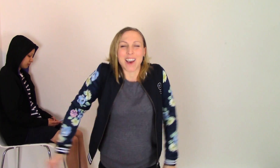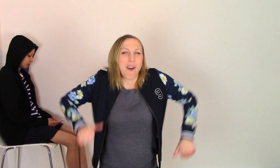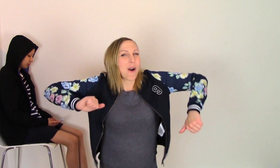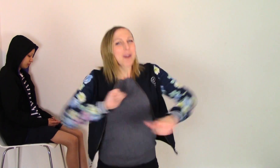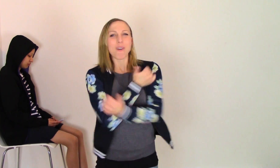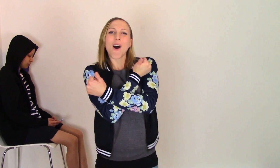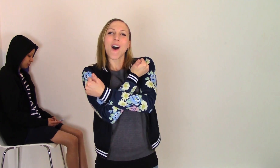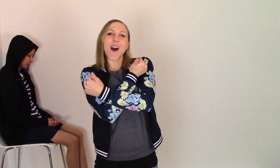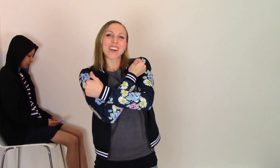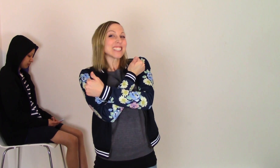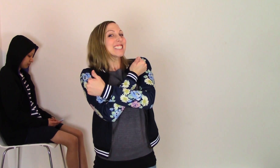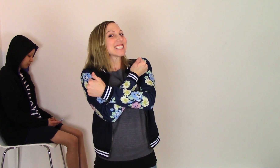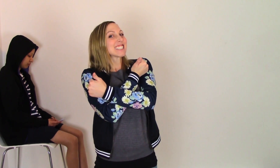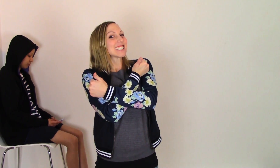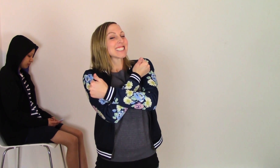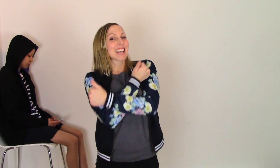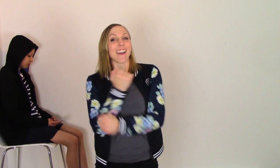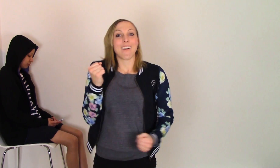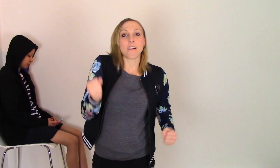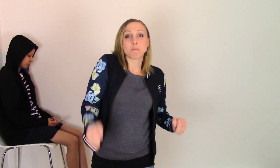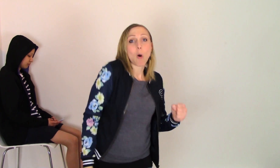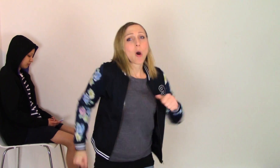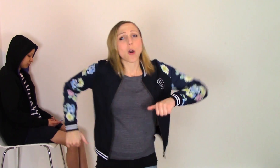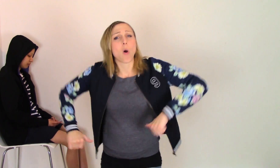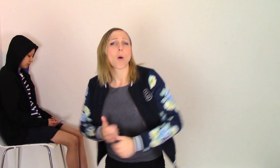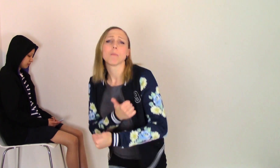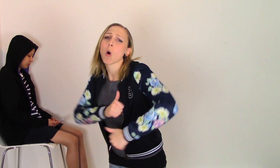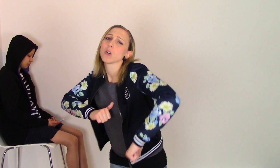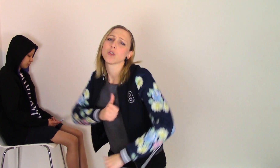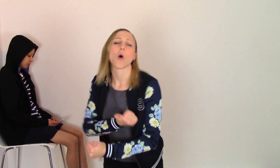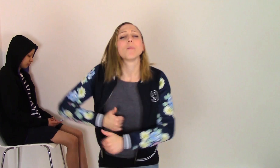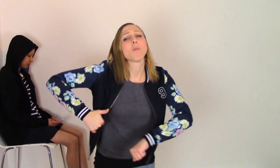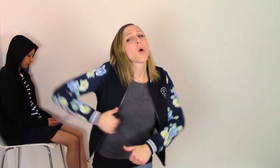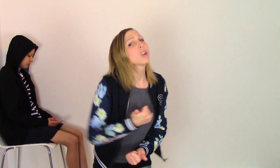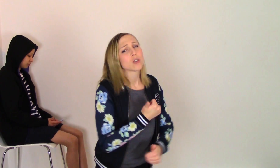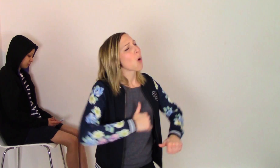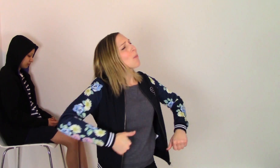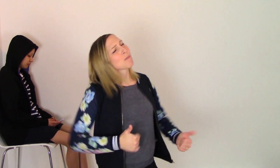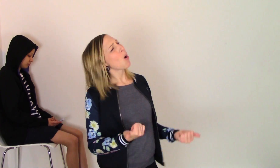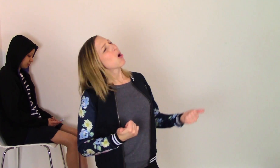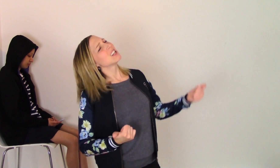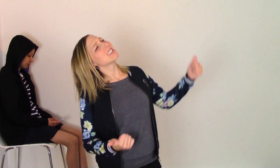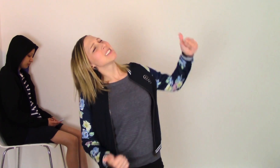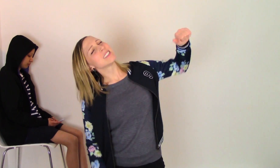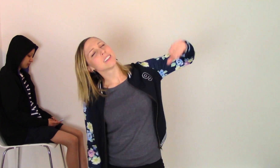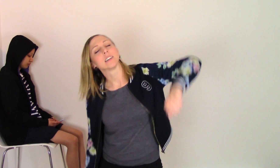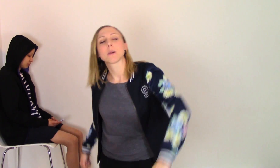Oh boy! Oh boy! Oh boy! Oh boy! Oh boy!